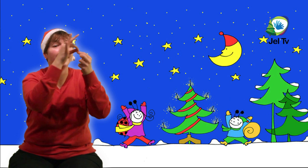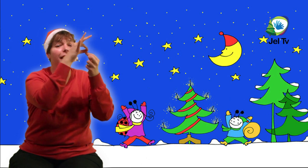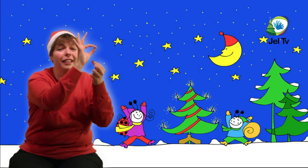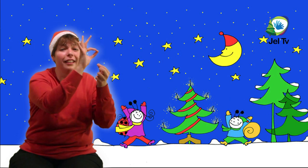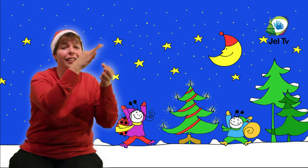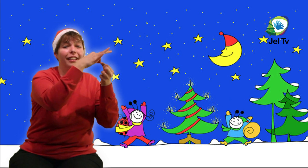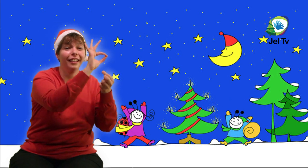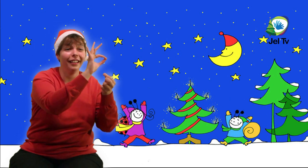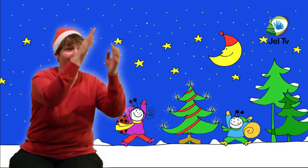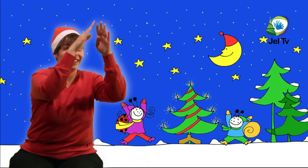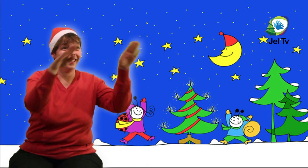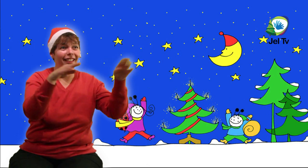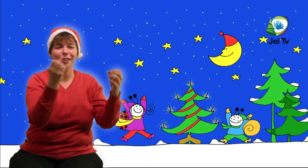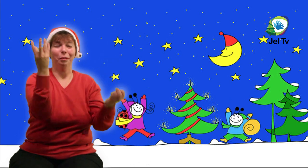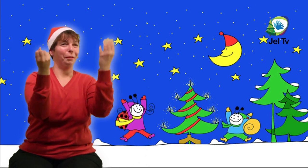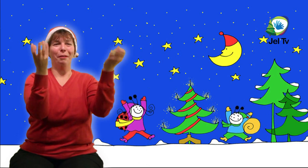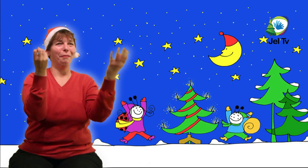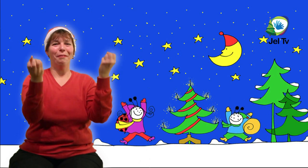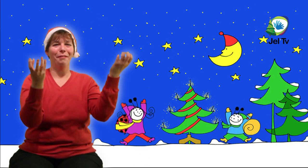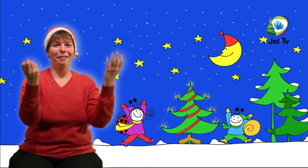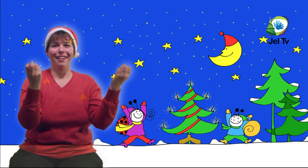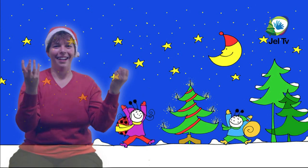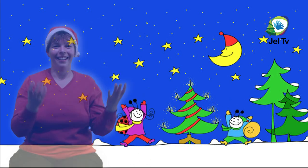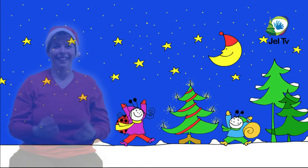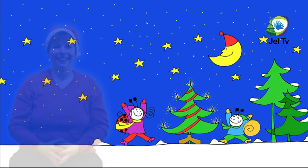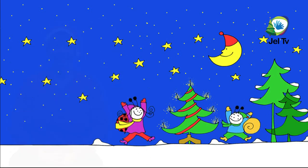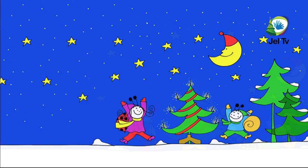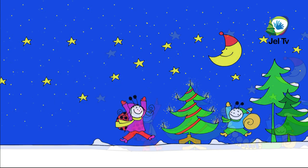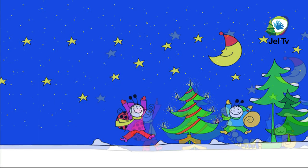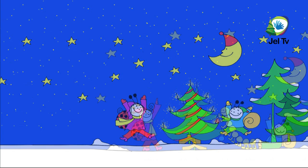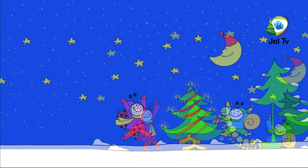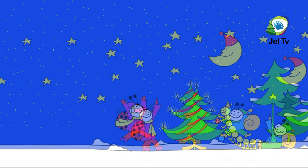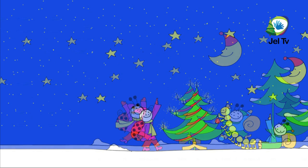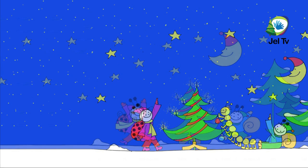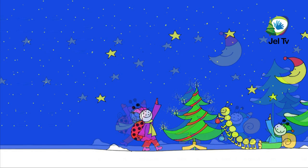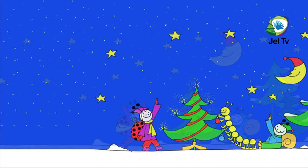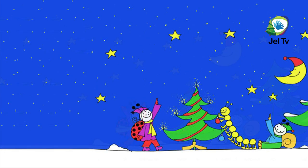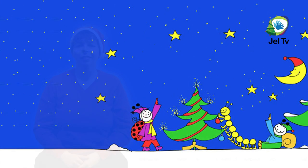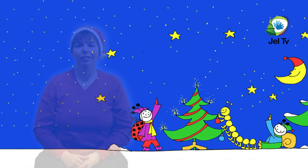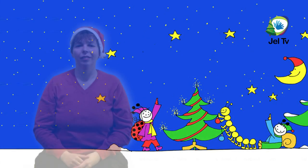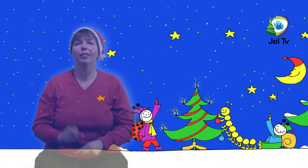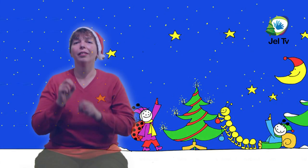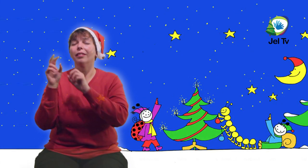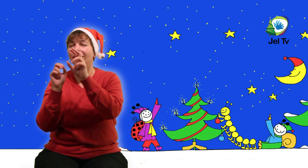Meggyújtották a csillagszórókat. A karácsonyfa körül vidám szikrák pattogtak.